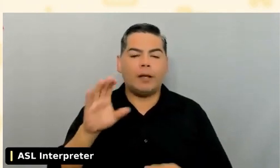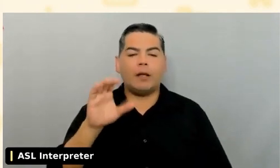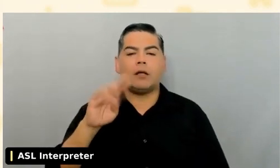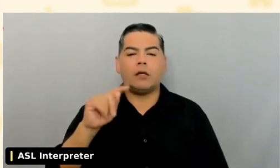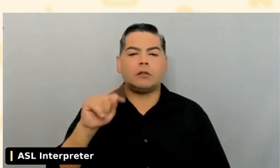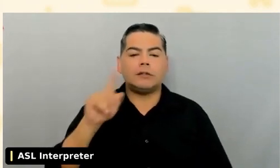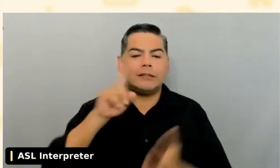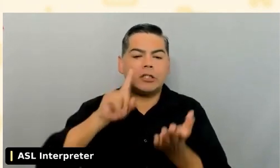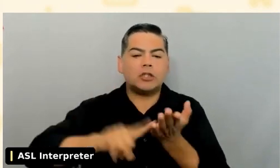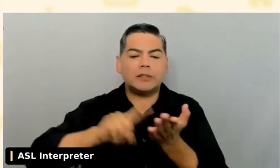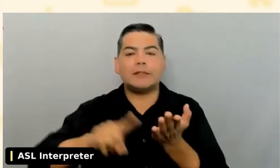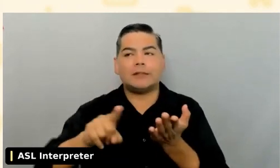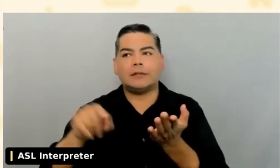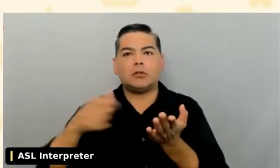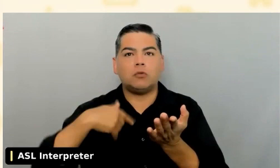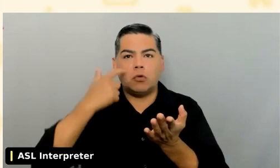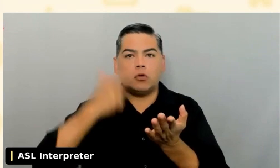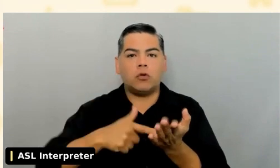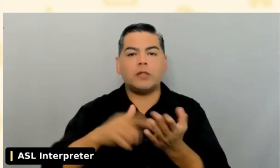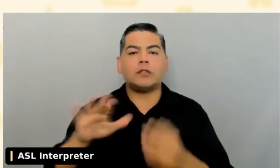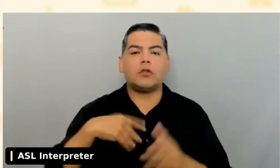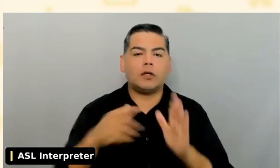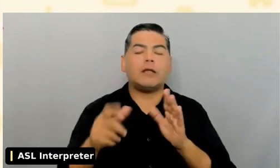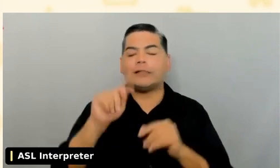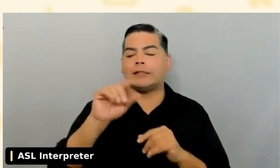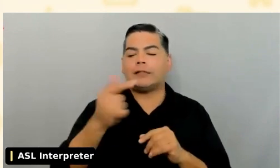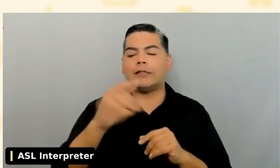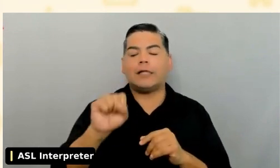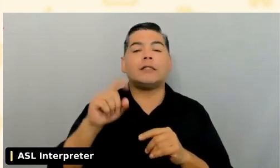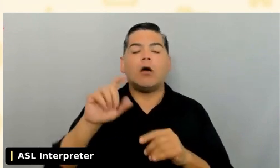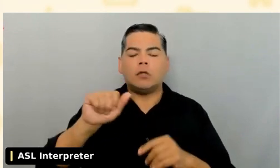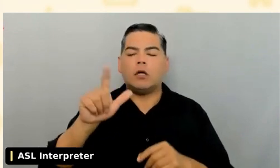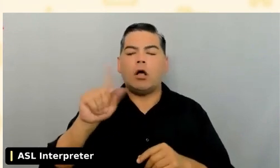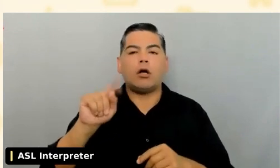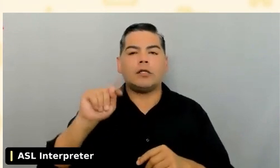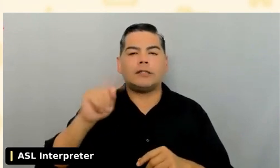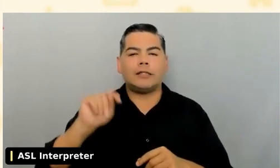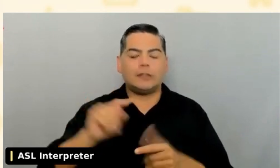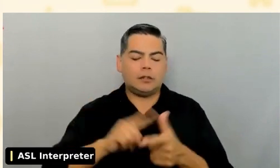notarás el texto alternativo, notarás la accesibilidad con el teclado, etc.